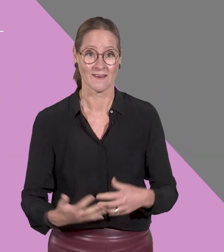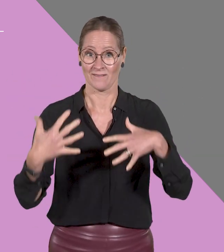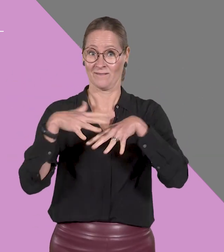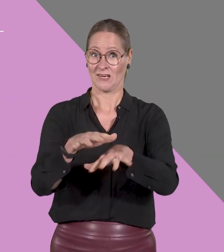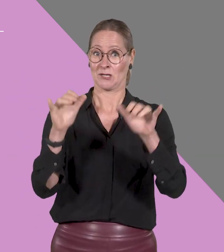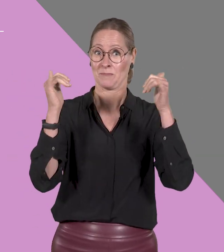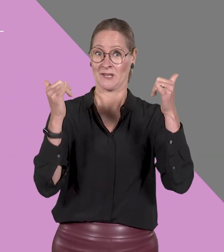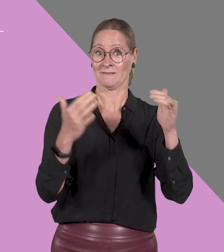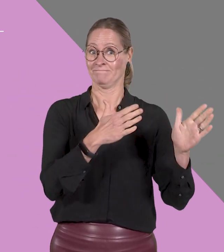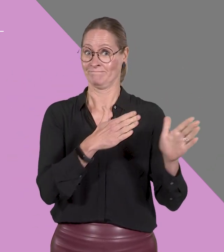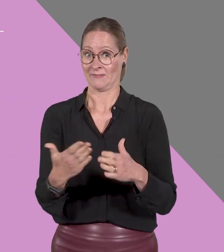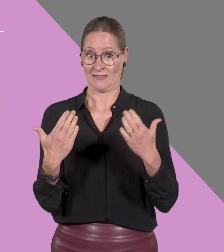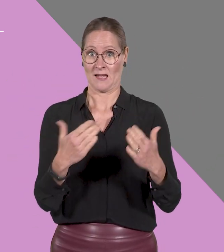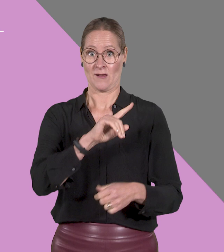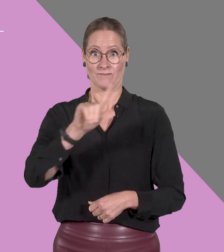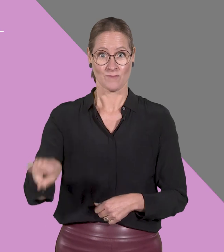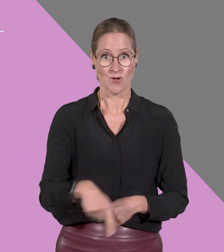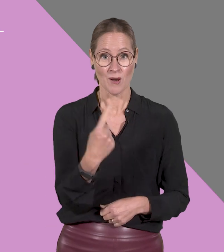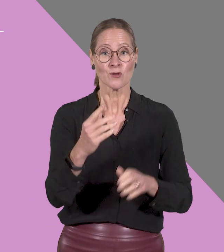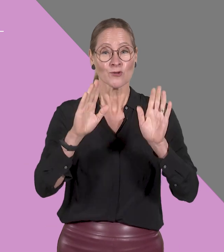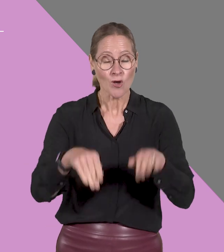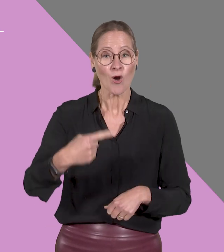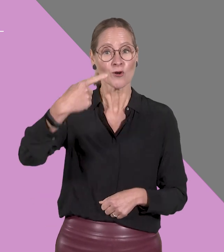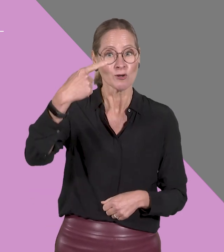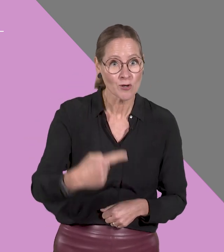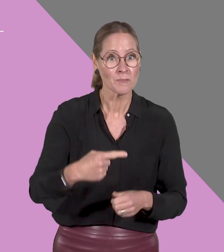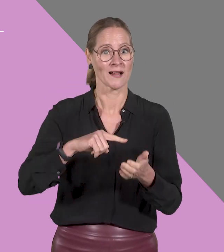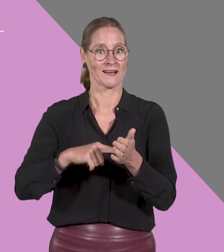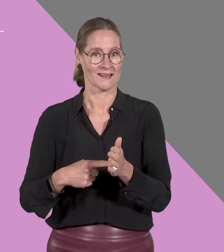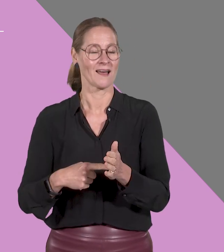Verkkobileet järjestetään tänä vuonna jo kymmenettä kertaa, -